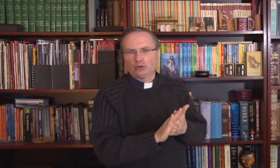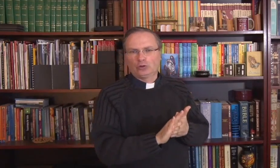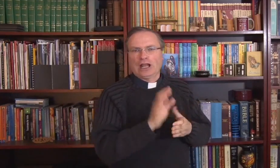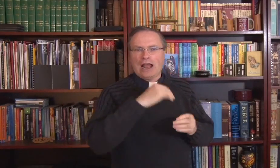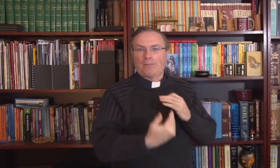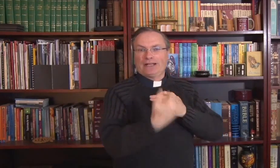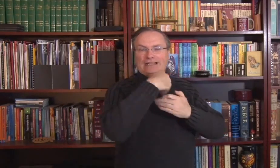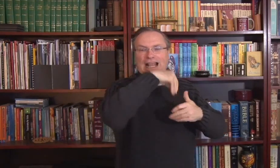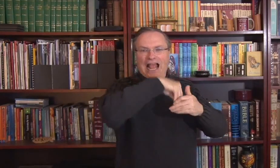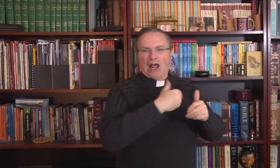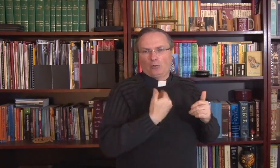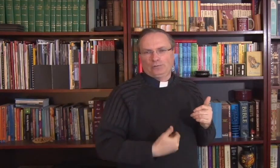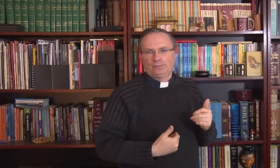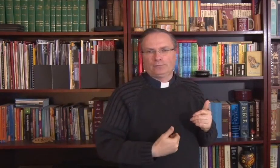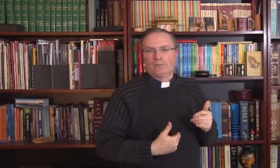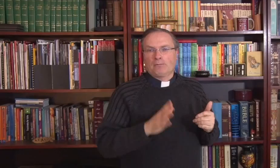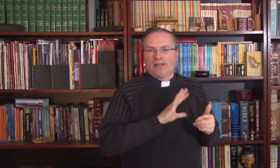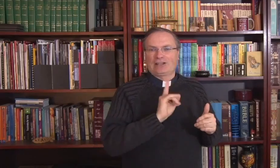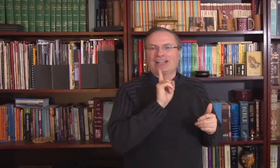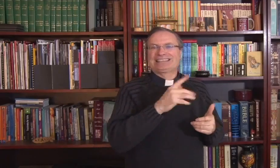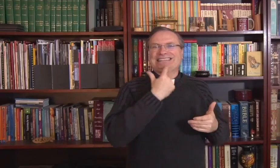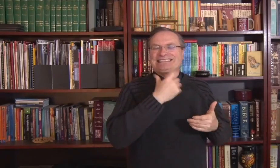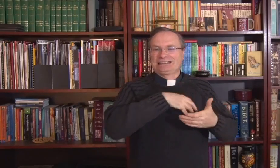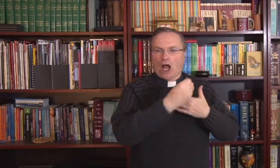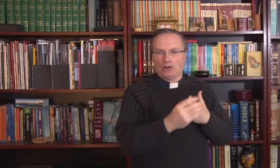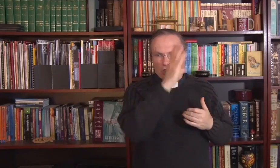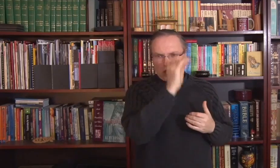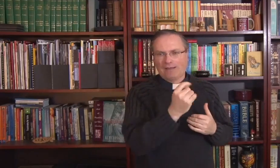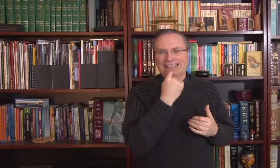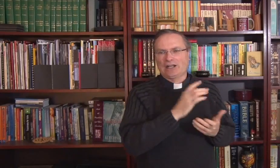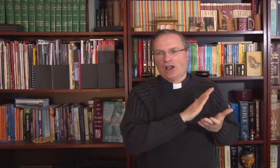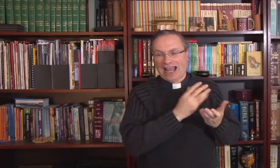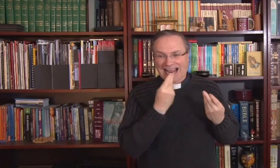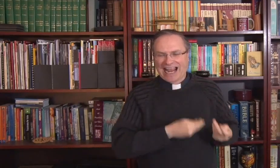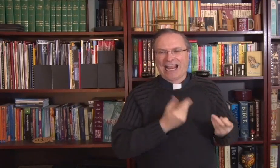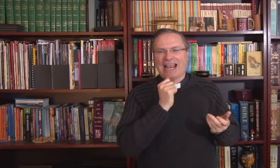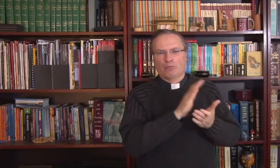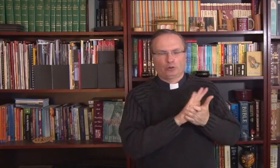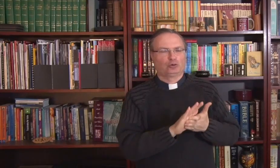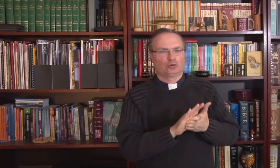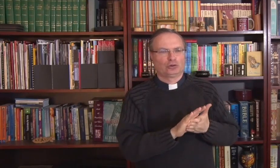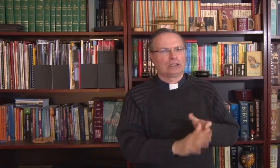en pénétrant en lui, mais c’est ce qui sort de l’homme qui le rend impur.